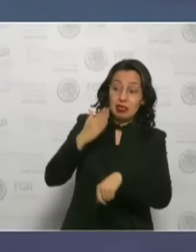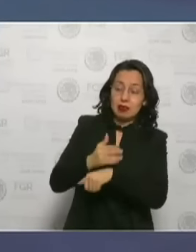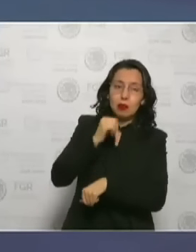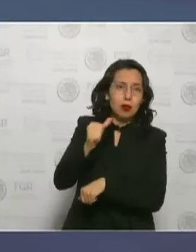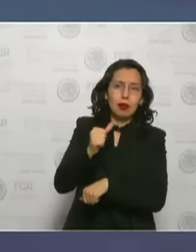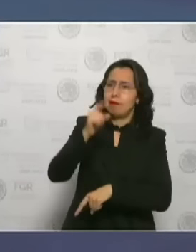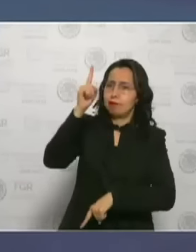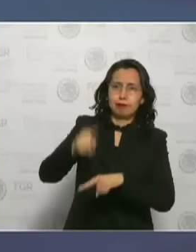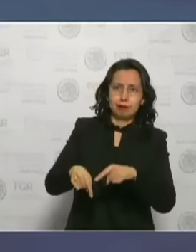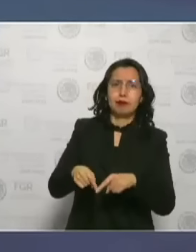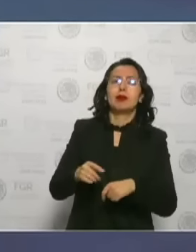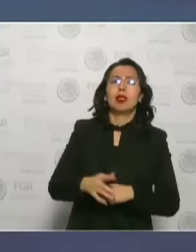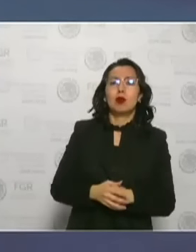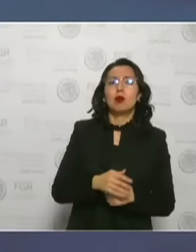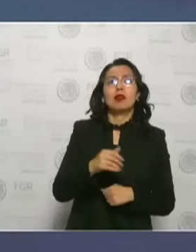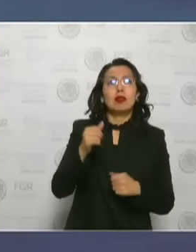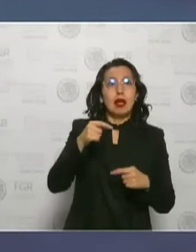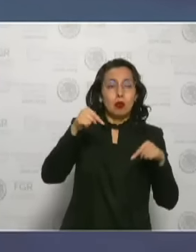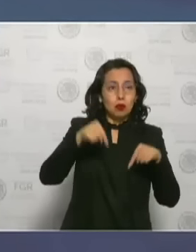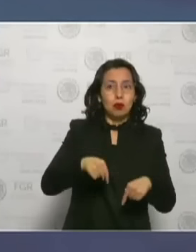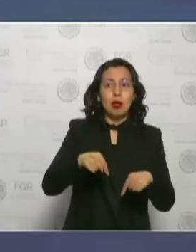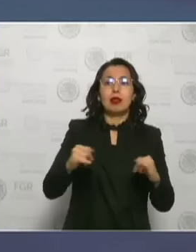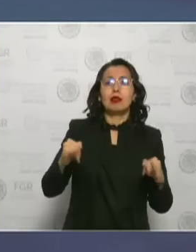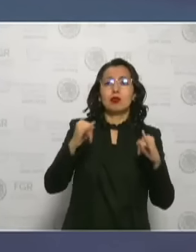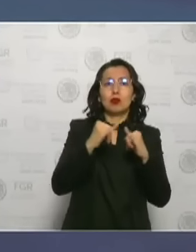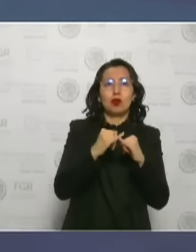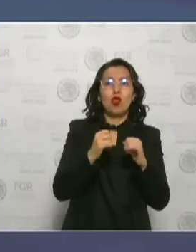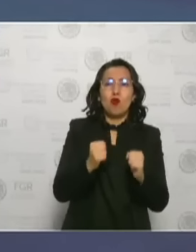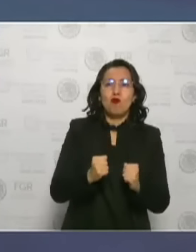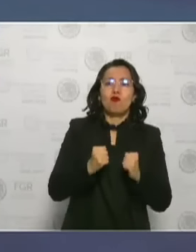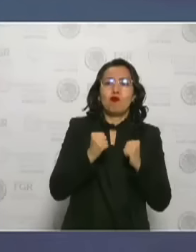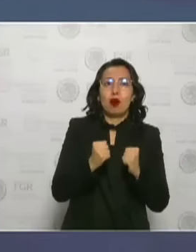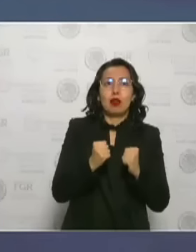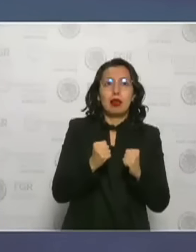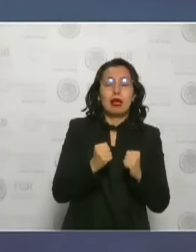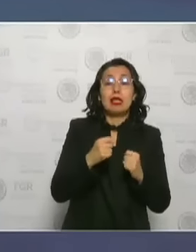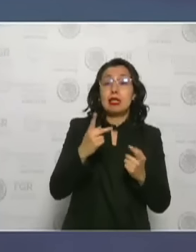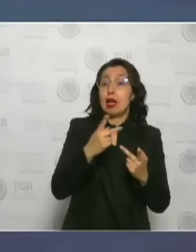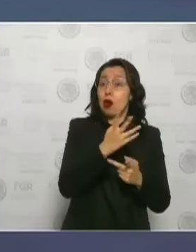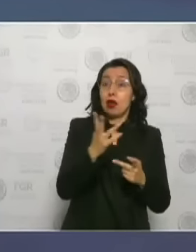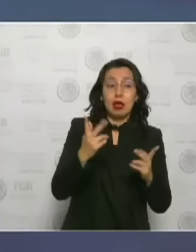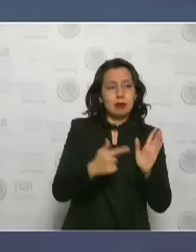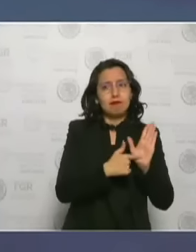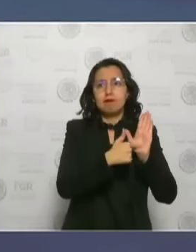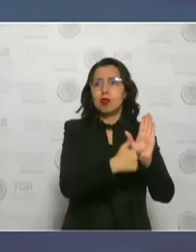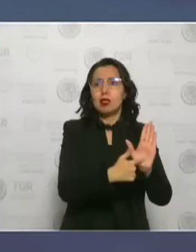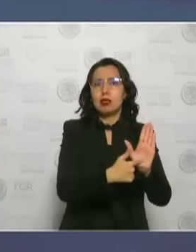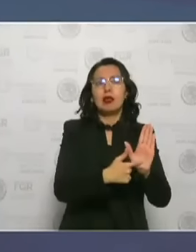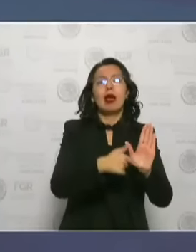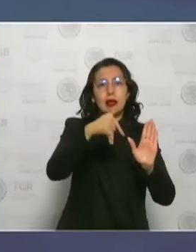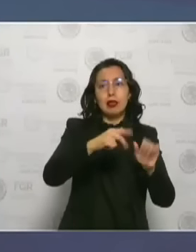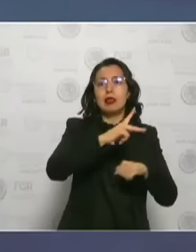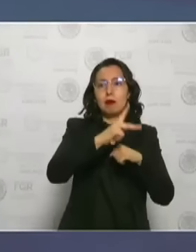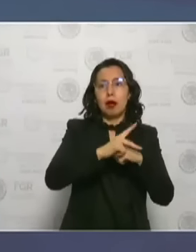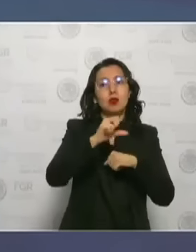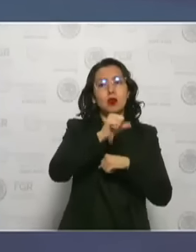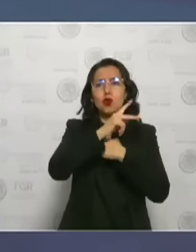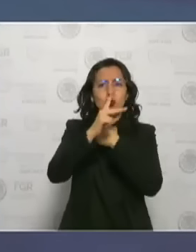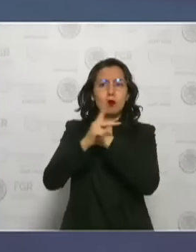visión es consolidar a esta institución como referente nacional. e internacional de eficacia,